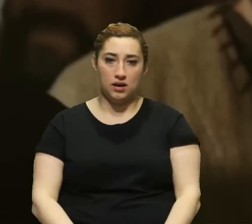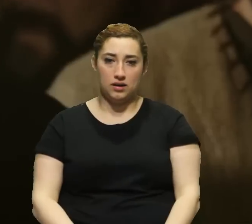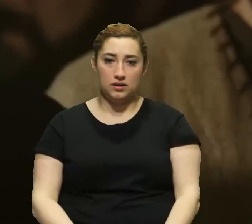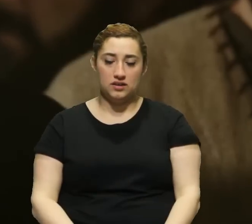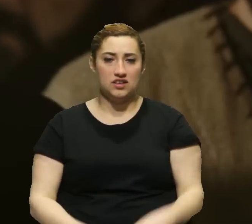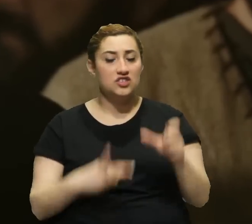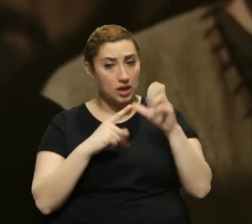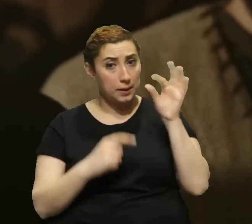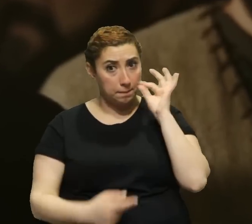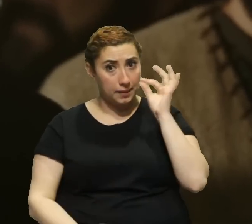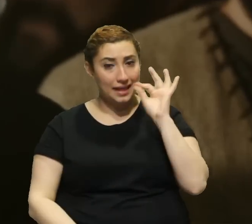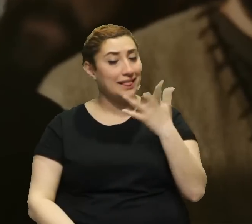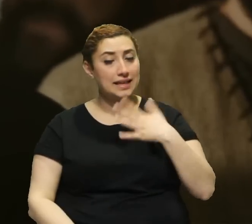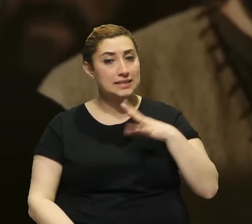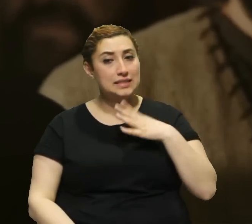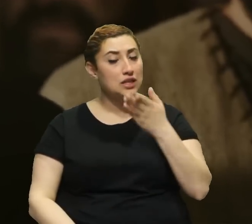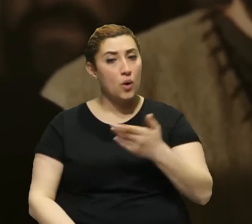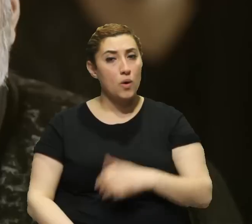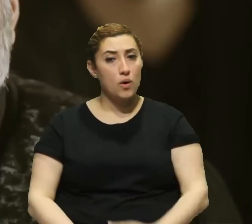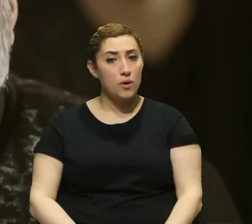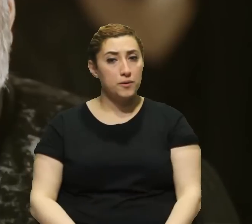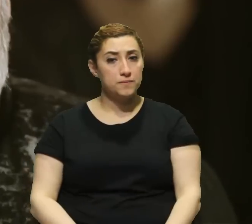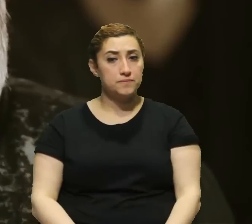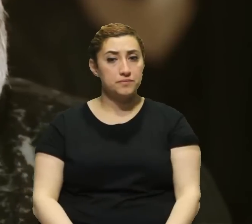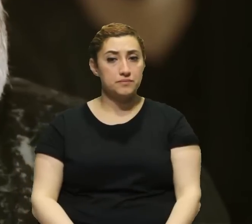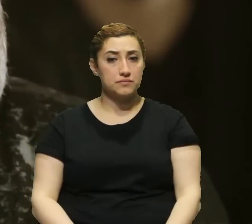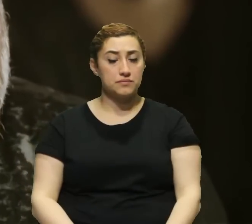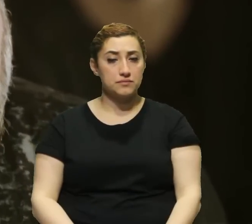Şahin Bey ne buyurur ya bu işe?